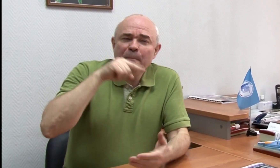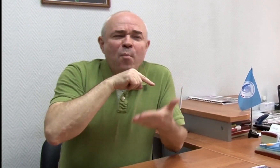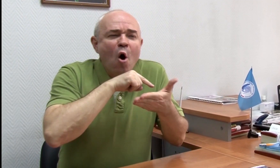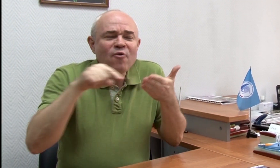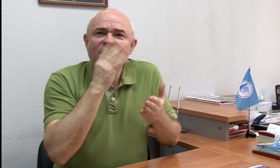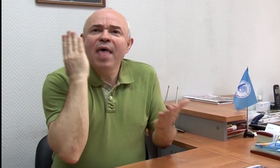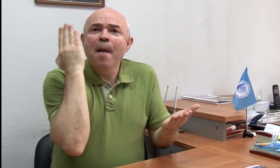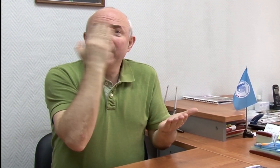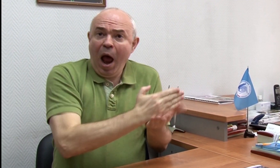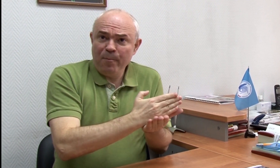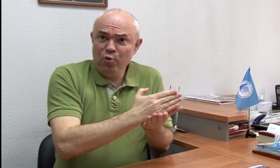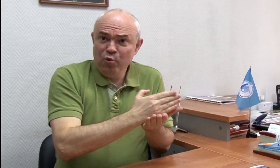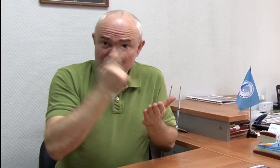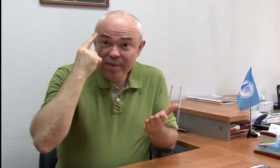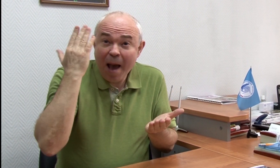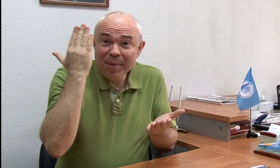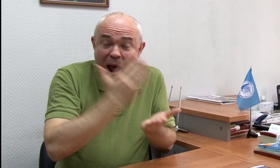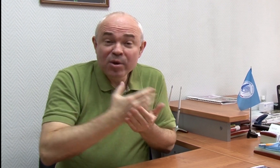Обратите внимание на то, что подчёркивается именно слово "напрямую".